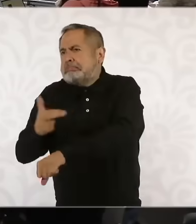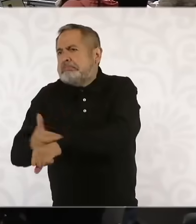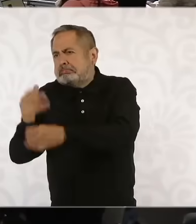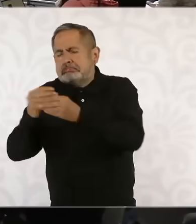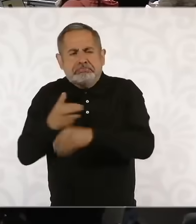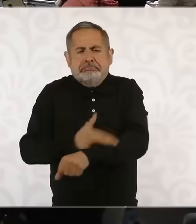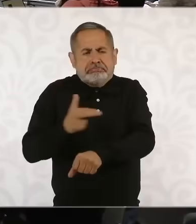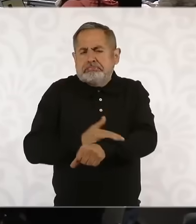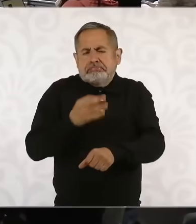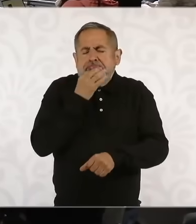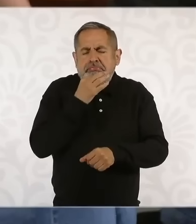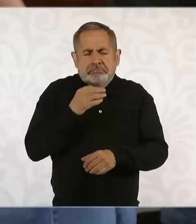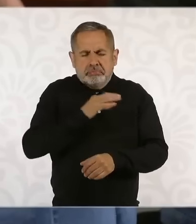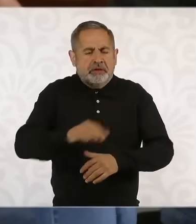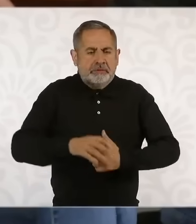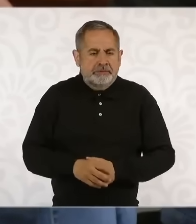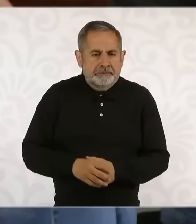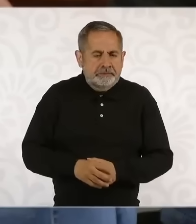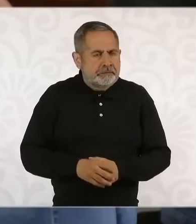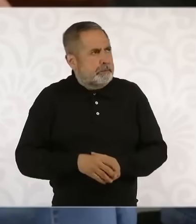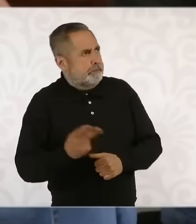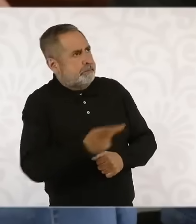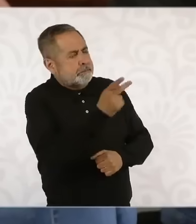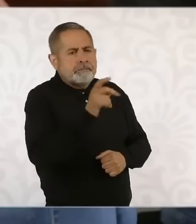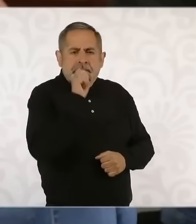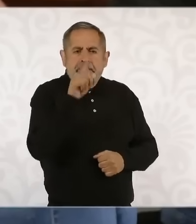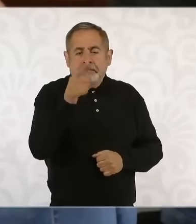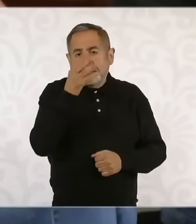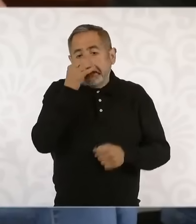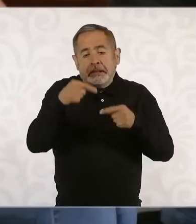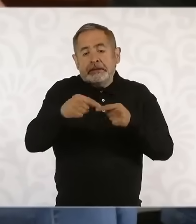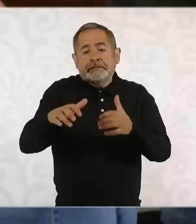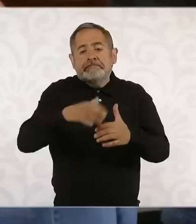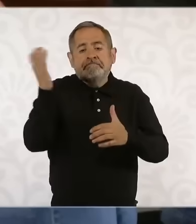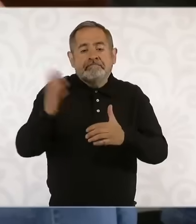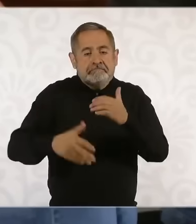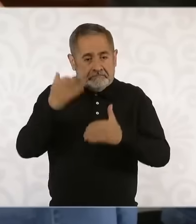Bien, eh también eh con miras a que está por terminar los periodos ordinarios en ambas